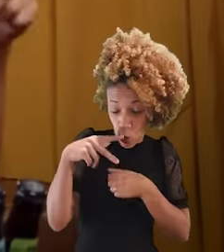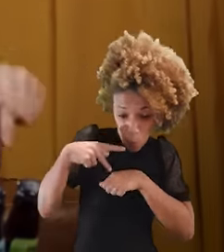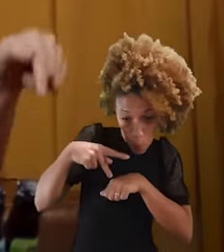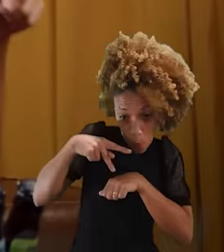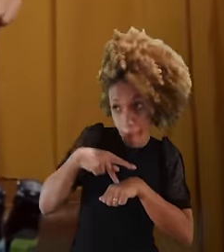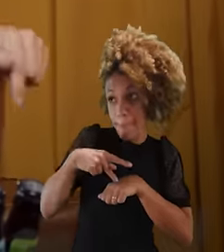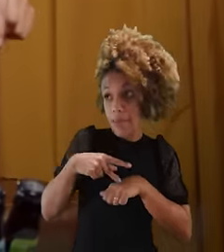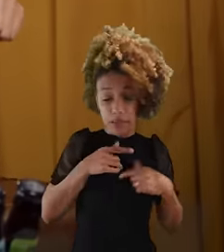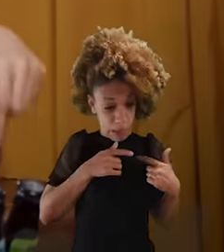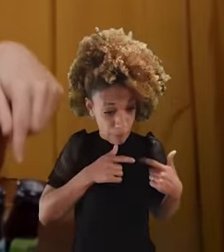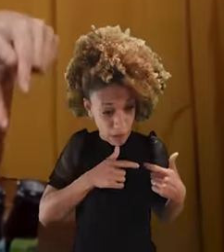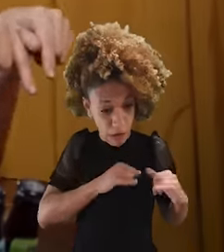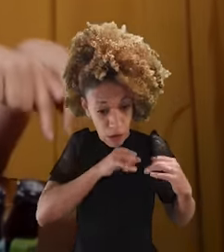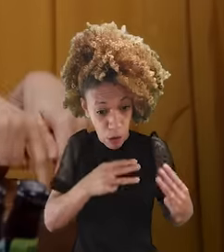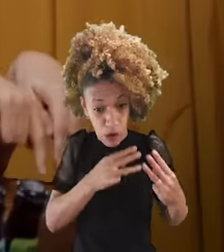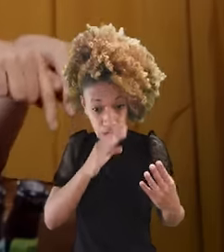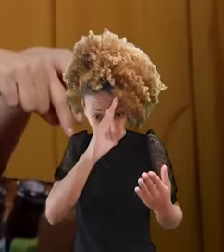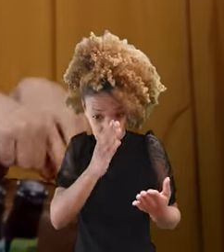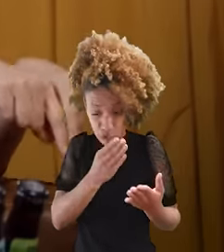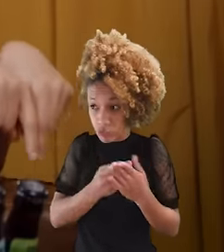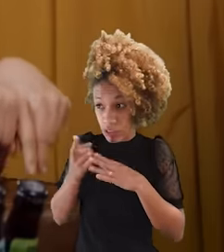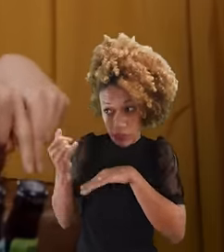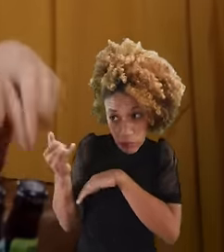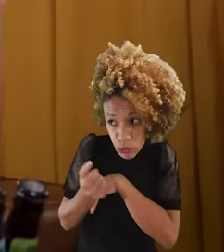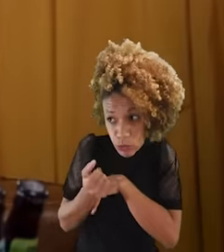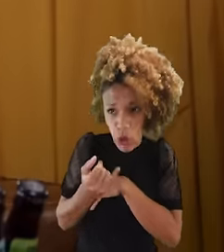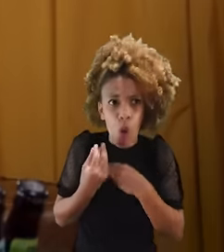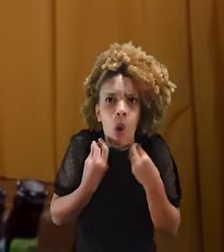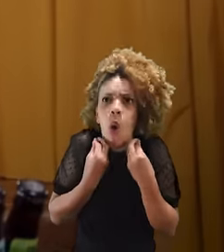ataques acontecendo contra judeus porque acreditam nesse discurso contra judeu como que ele faz um